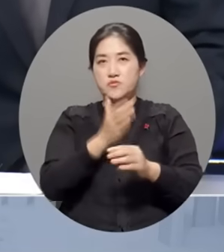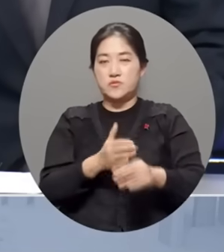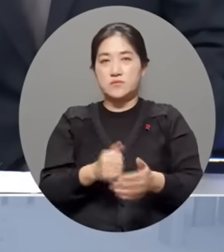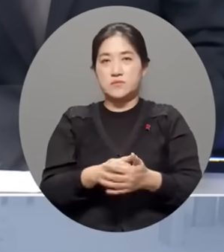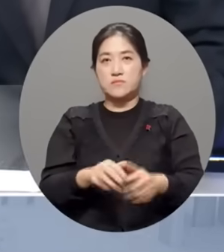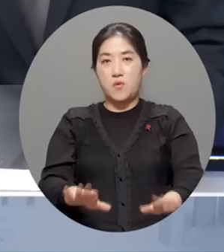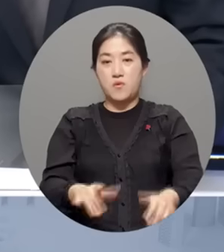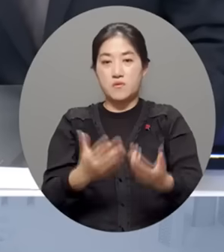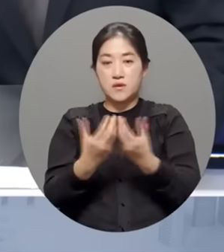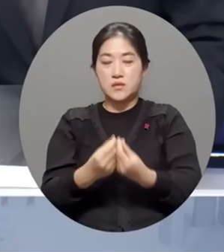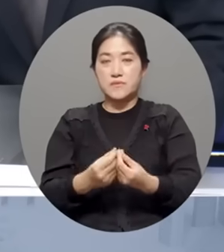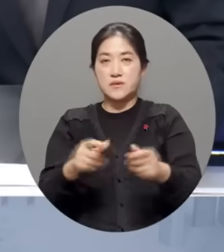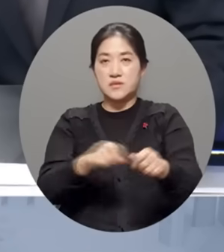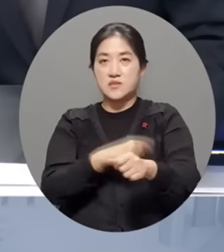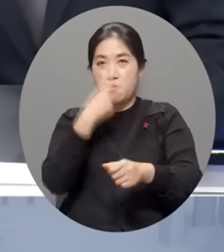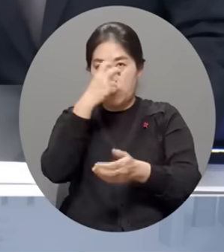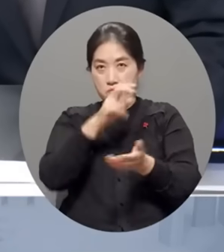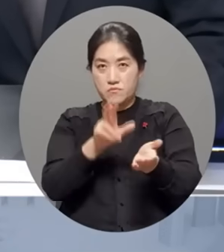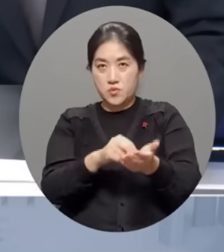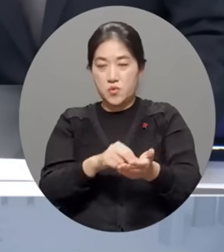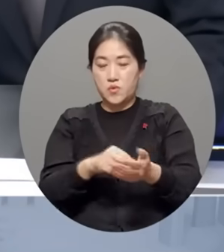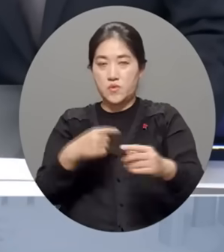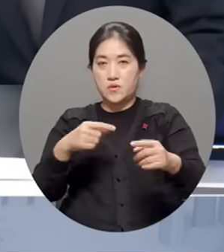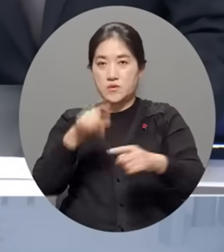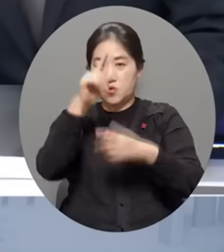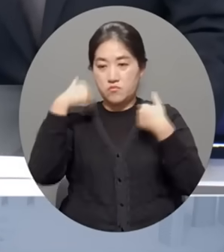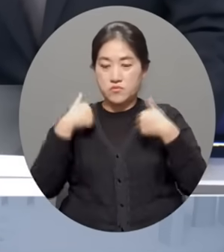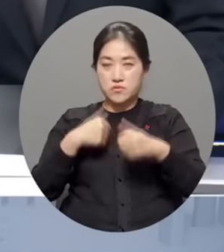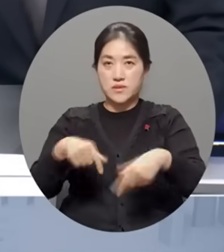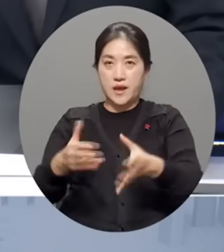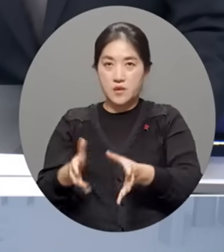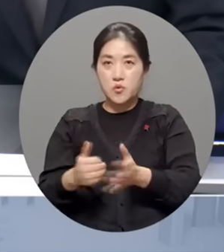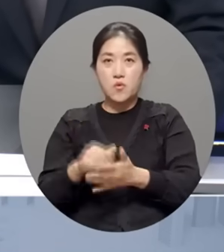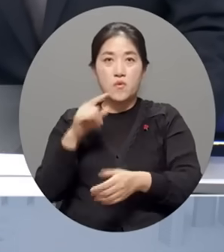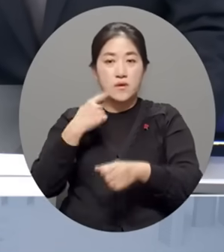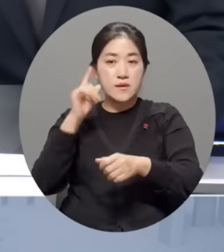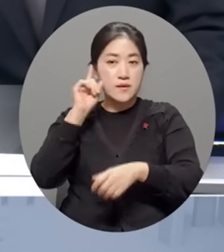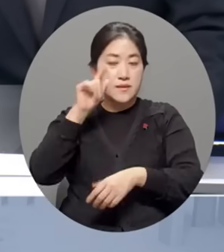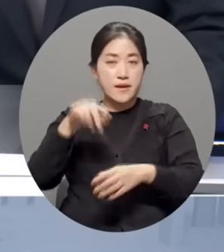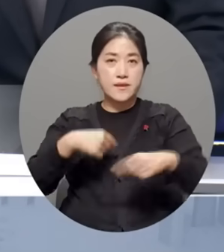미친 것 아니냐는 평가도 있습니다. 당장 특검 문제 그리고 당정 관계, 그리고 내일 탈당을 예고한 이준석 전 대표와의